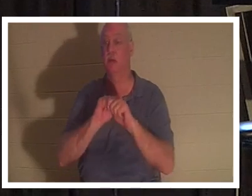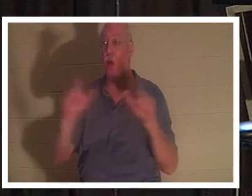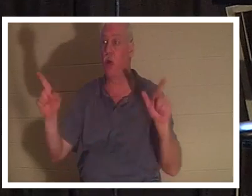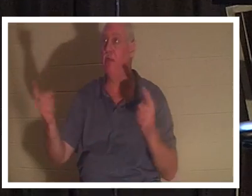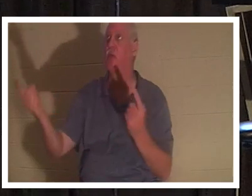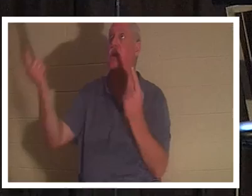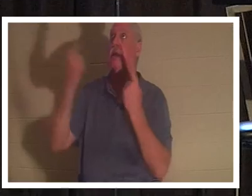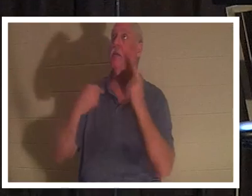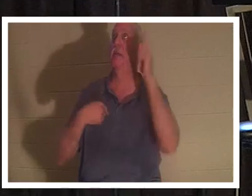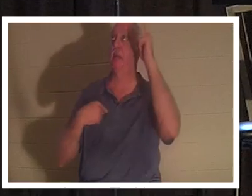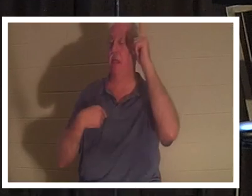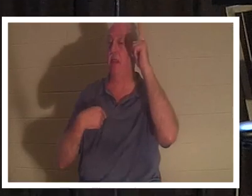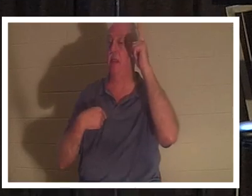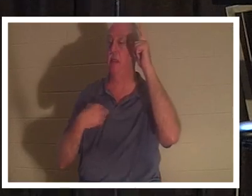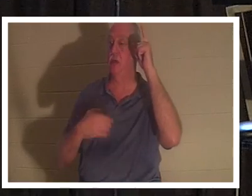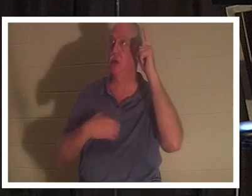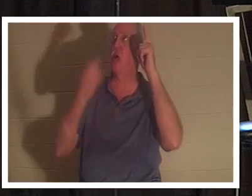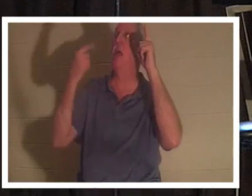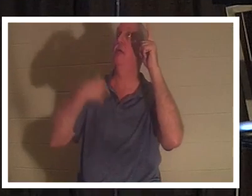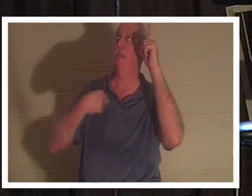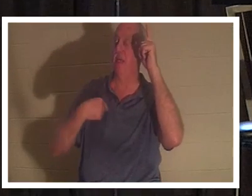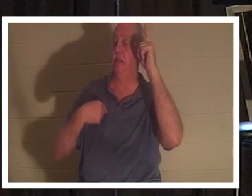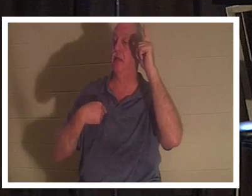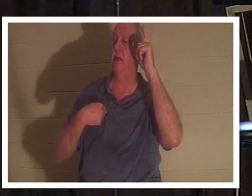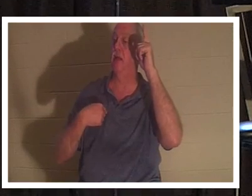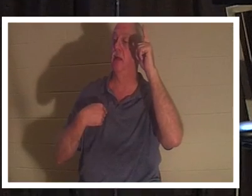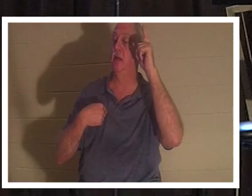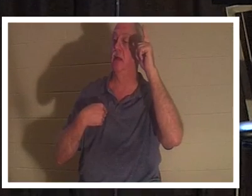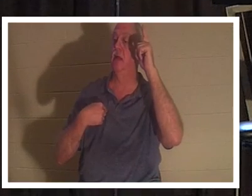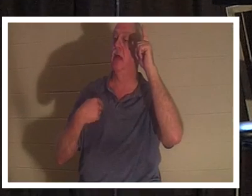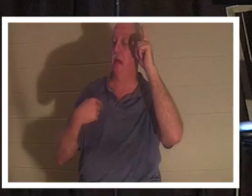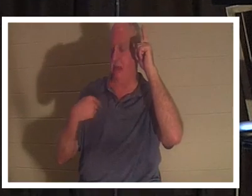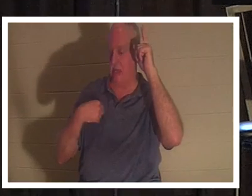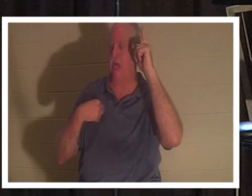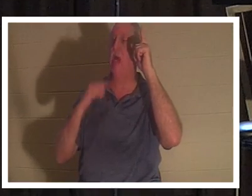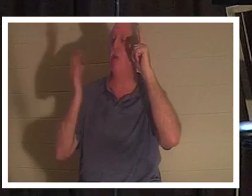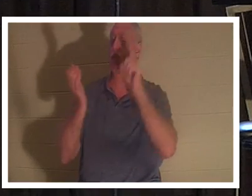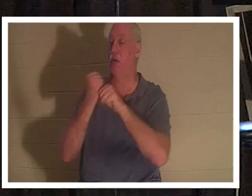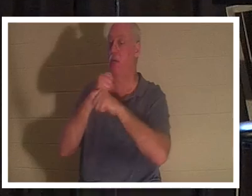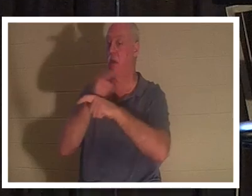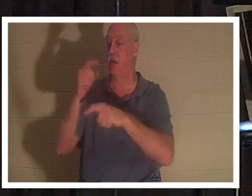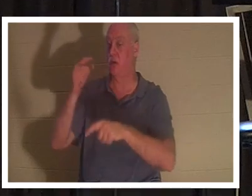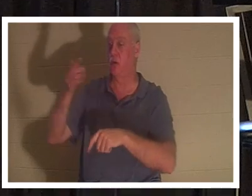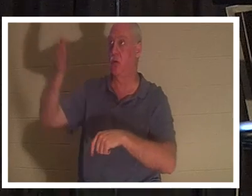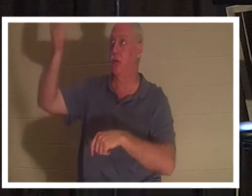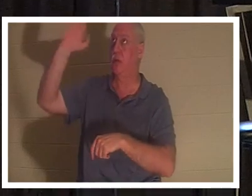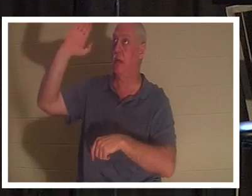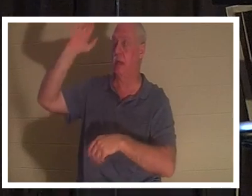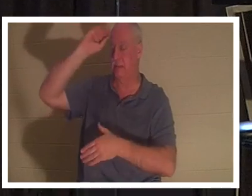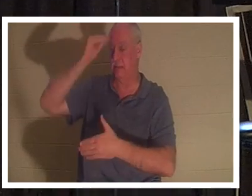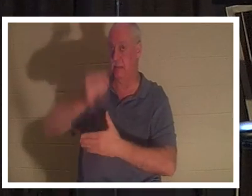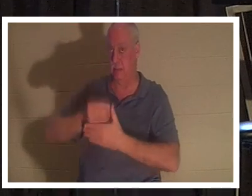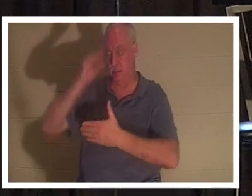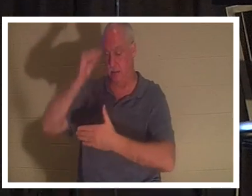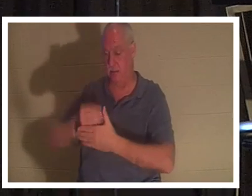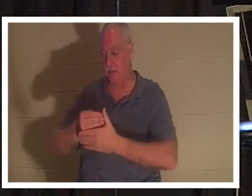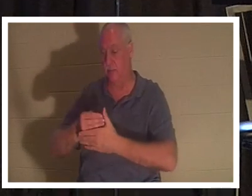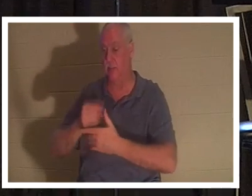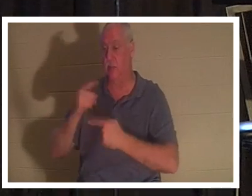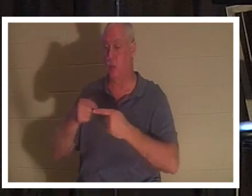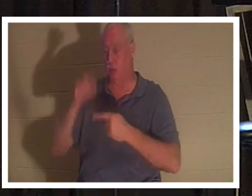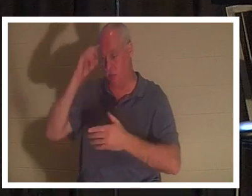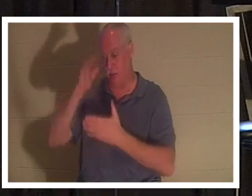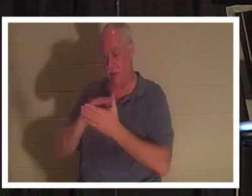ruft mir zu, ich werde euch zu Söhnen Gottes machen.“ Wenn Sie an Christus glauben, ist das das vollendete